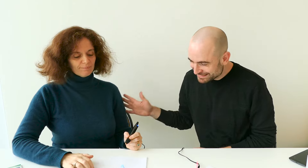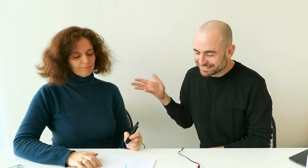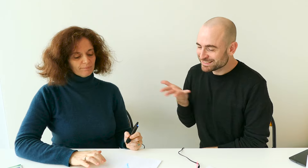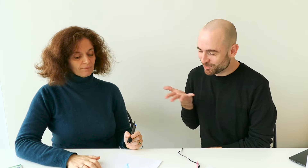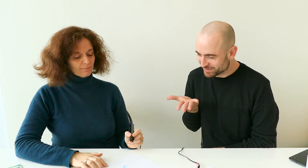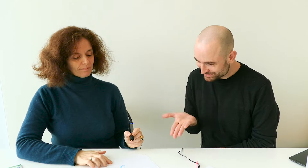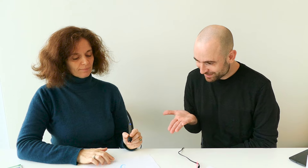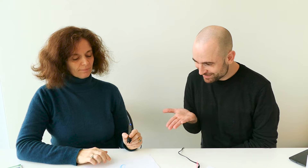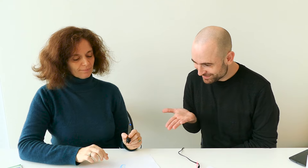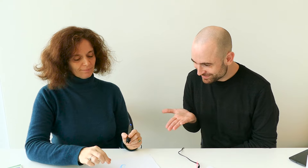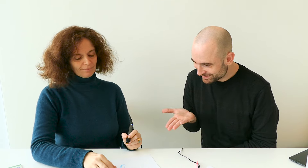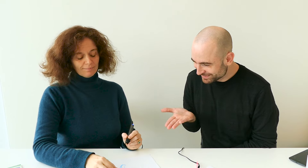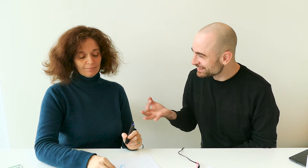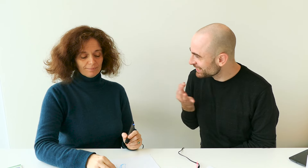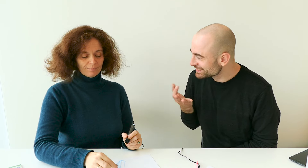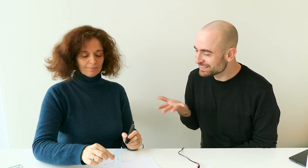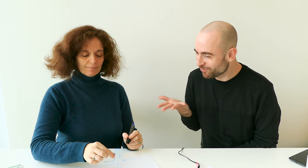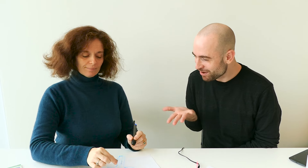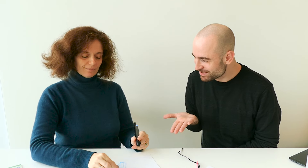C'est quoi ça ?! Mais dis moi, qu'est ce que c'est ?